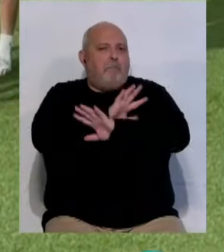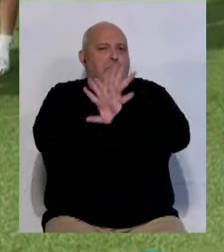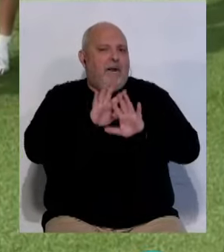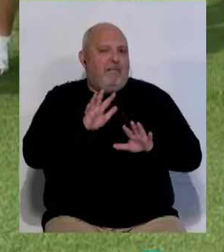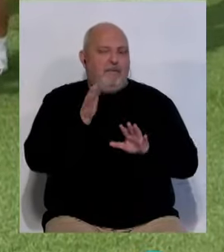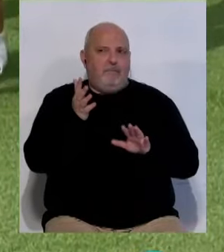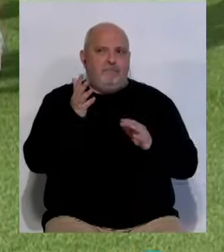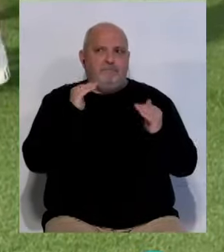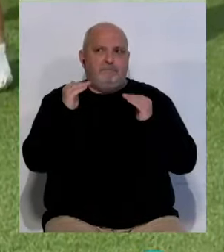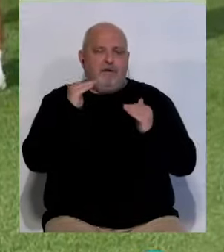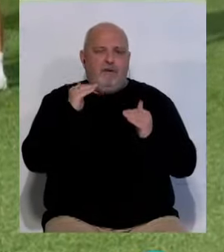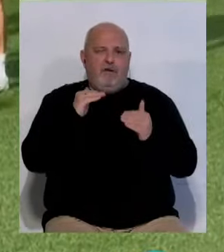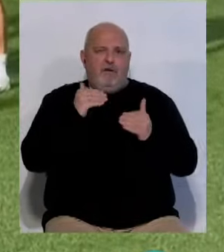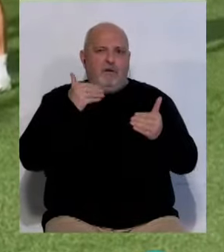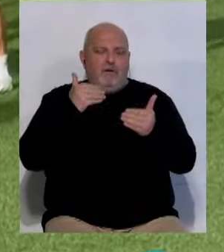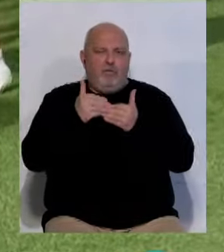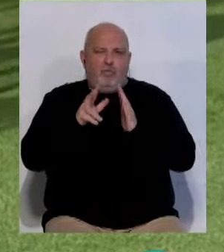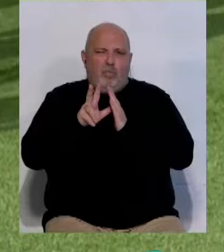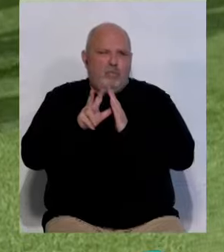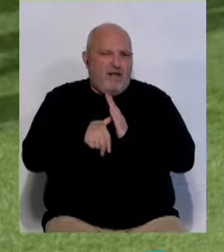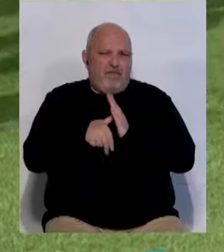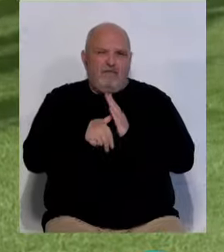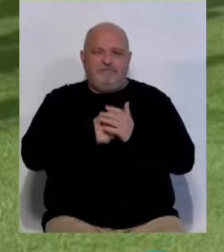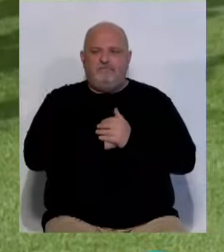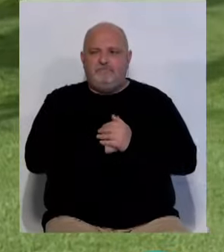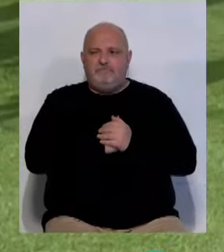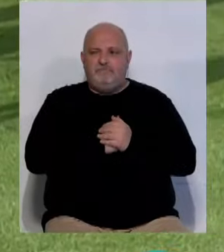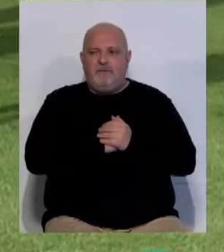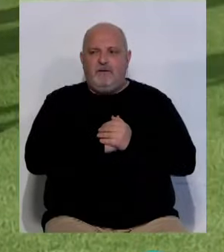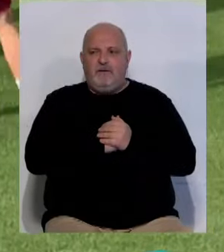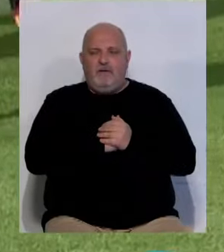en un mercado que ha llegado totalmente tarde te la ha puesto aote pronto eh con lo de la moneda